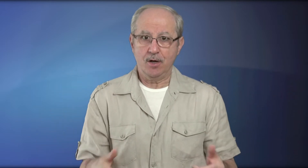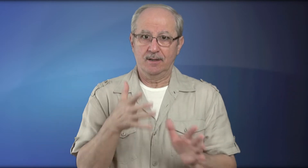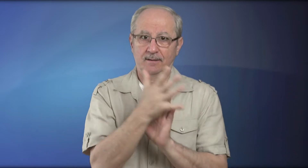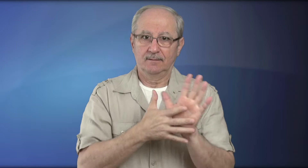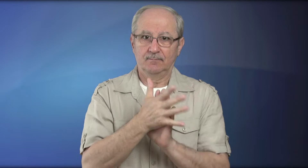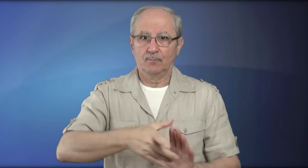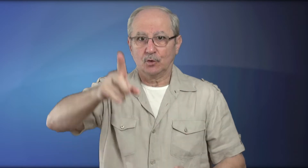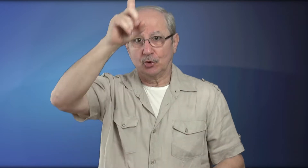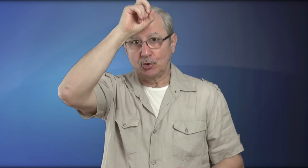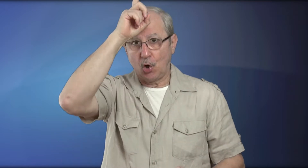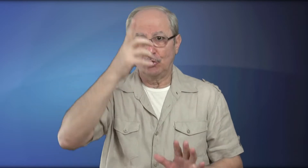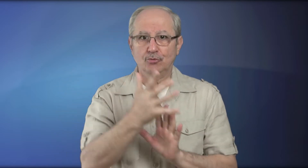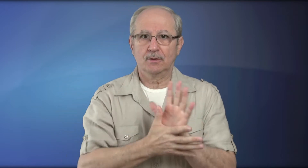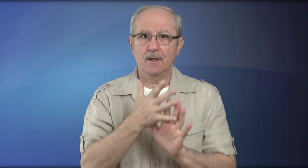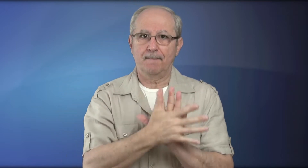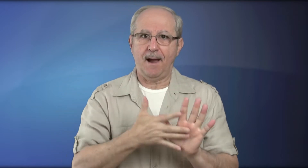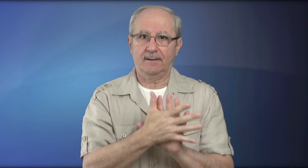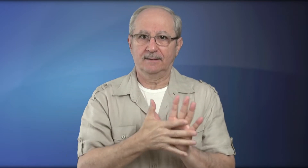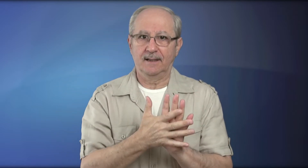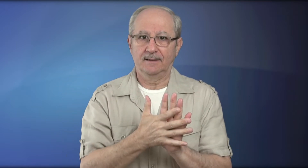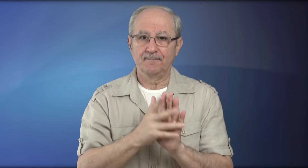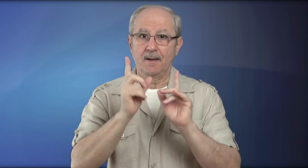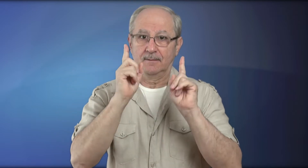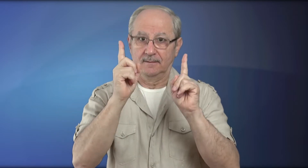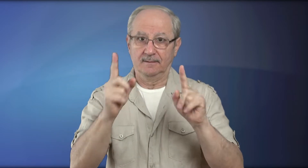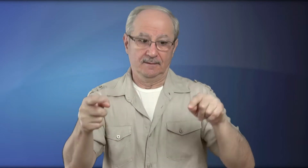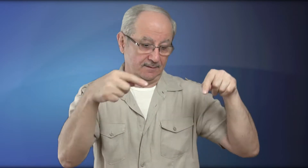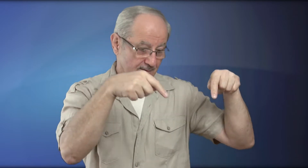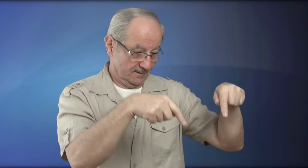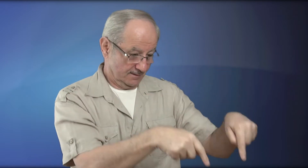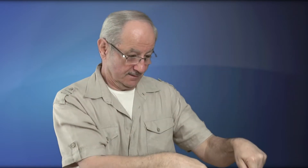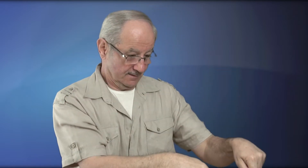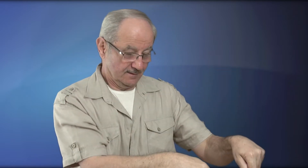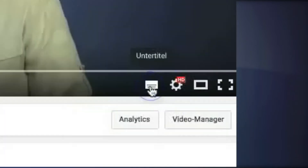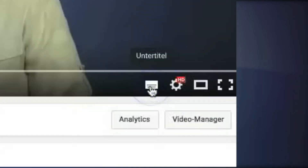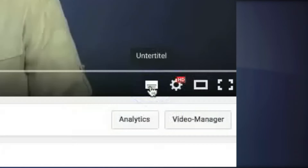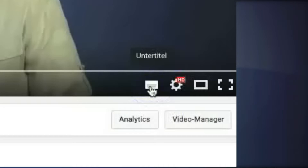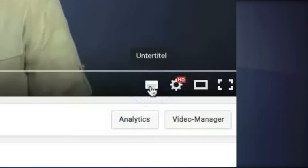Ich möchte Sie darauf aufmerksam machen. Ich werde mit der deutschen Gebärdensprache zu sprechen.